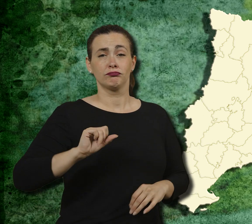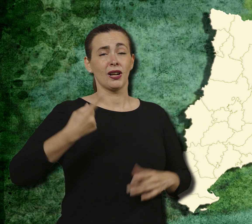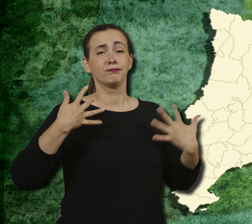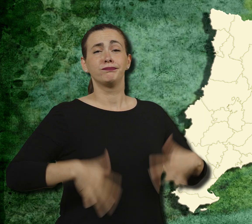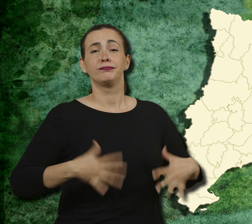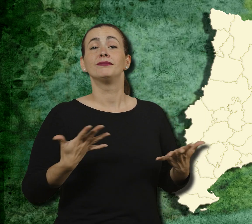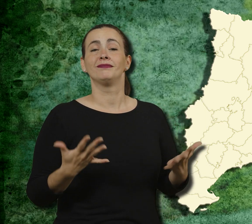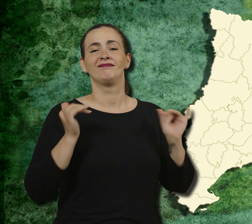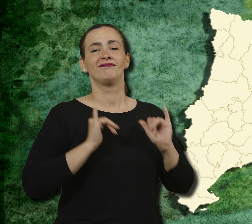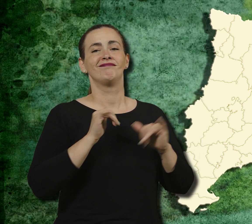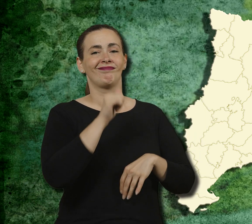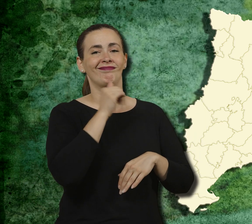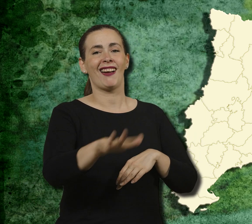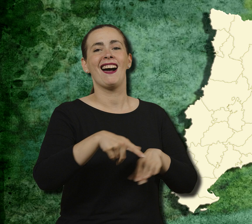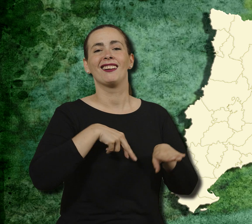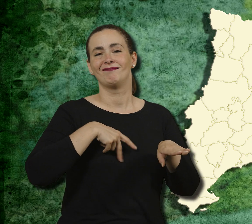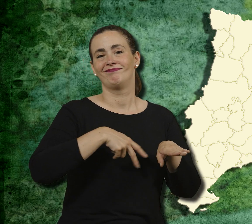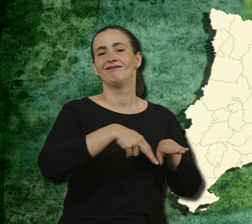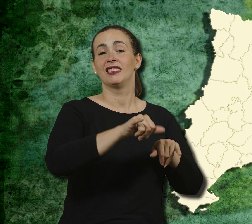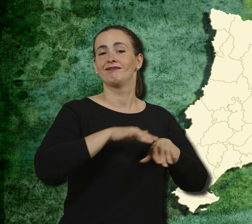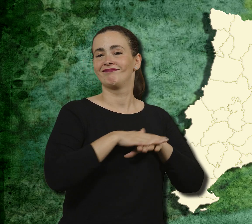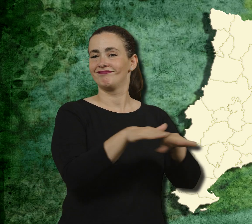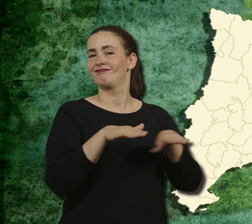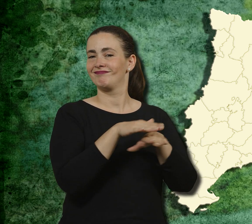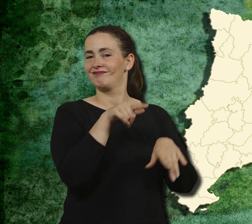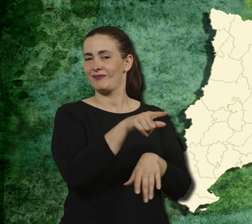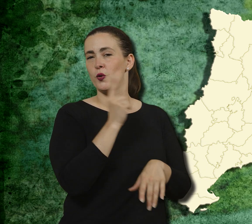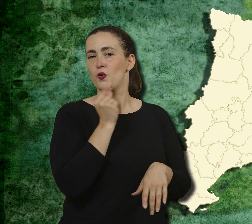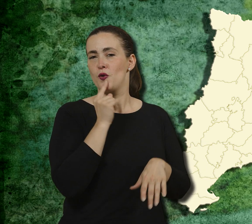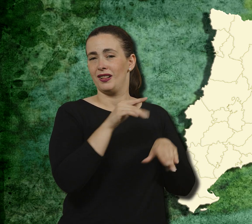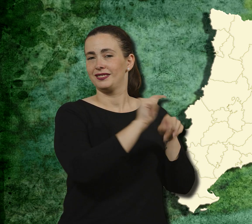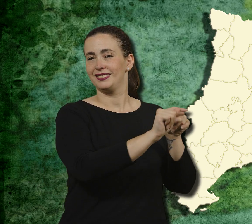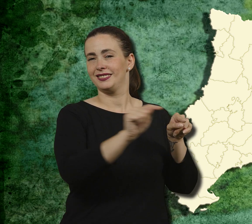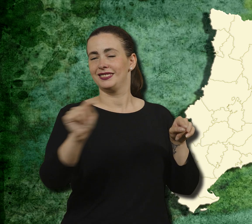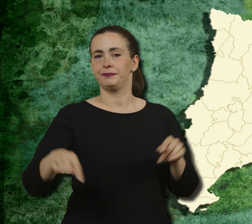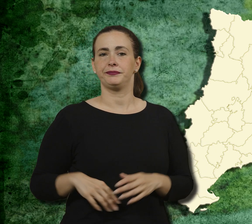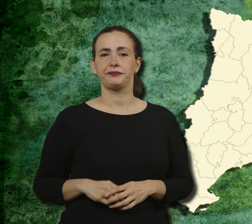Imprescindible: Recórrer el passeig Marítim i banyar-se a les tranquil·les aigües de la platja de Cunit.